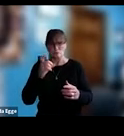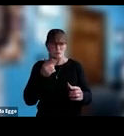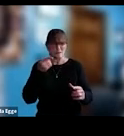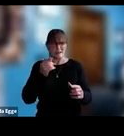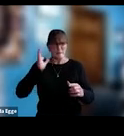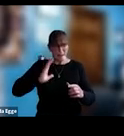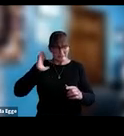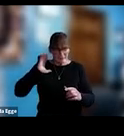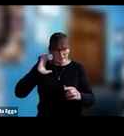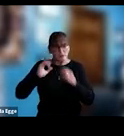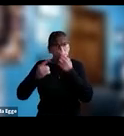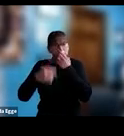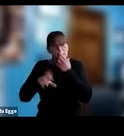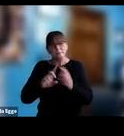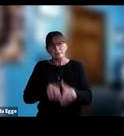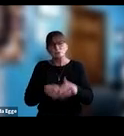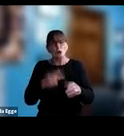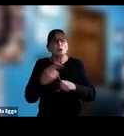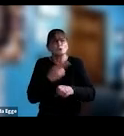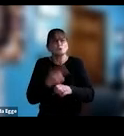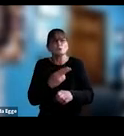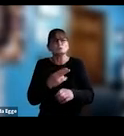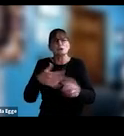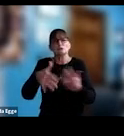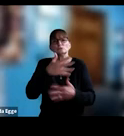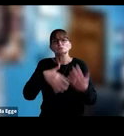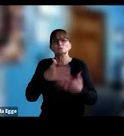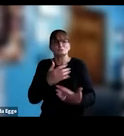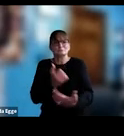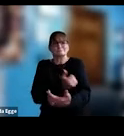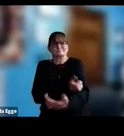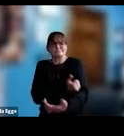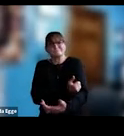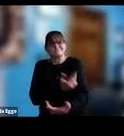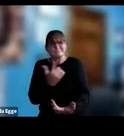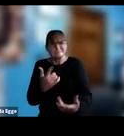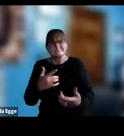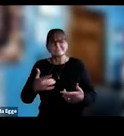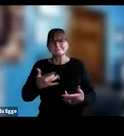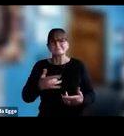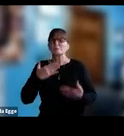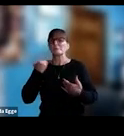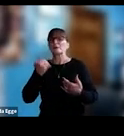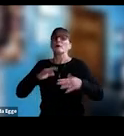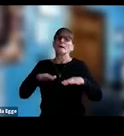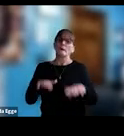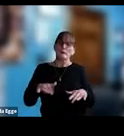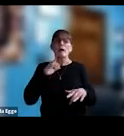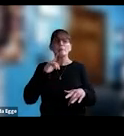¿Empezaron a consumir sustancias socialmente con amigos porque les hacía sentir mejor y les ayudó a sobrellevar algunos de los síntomas